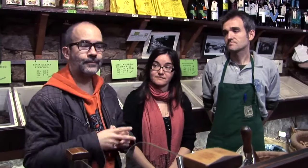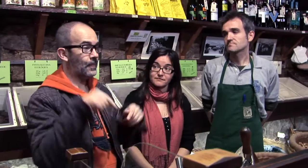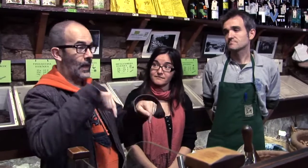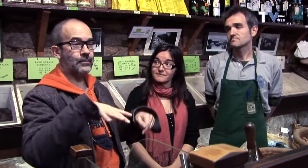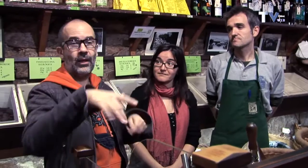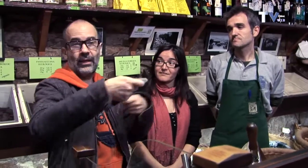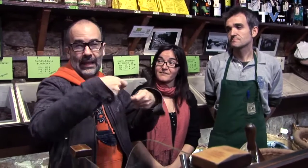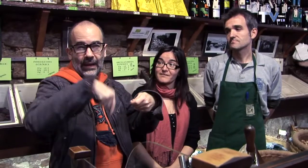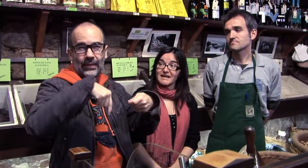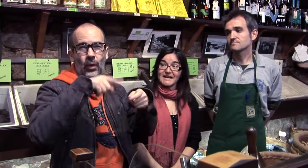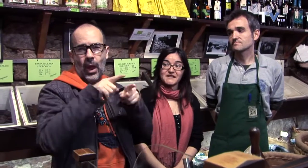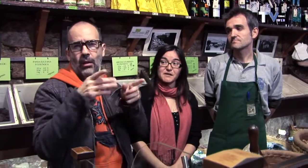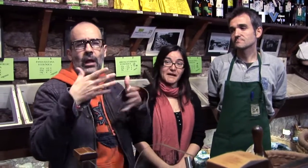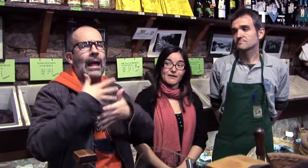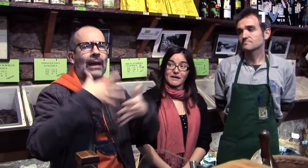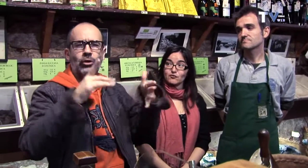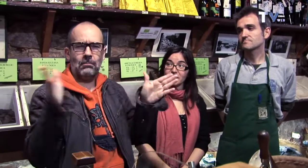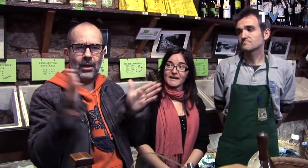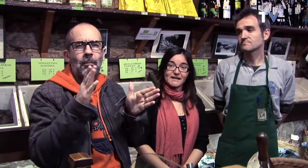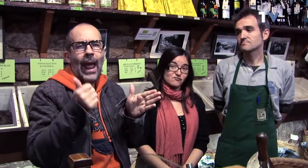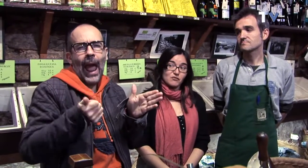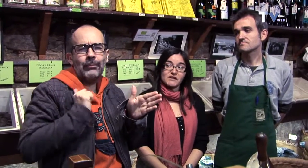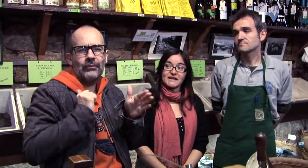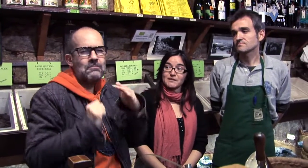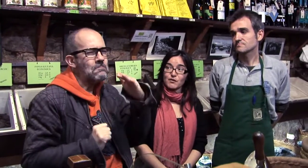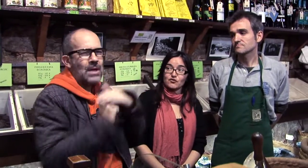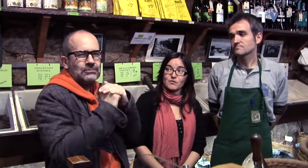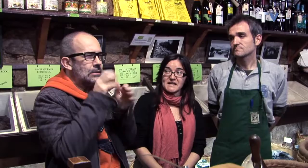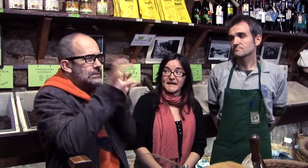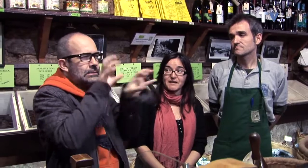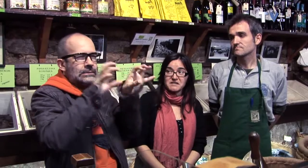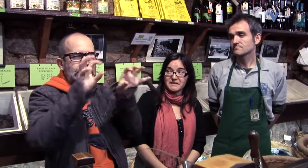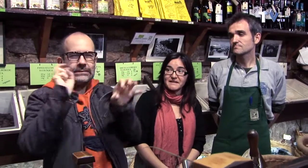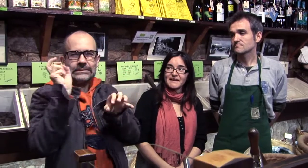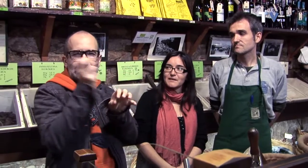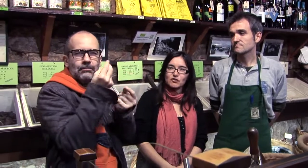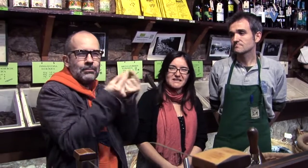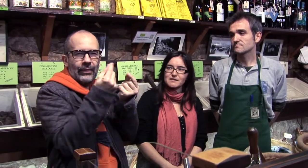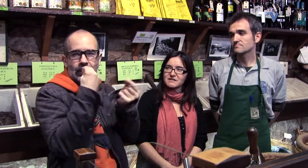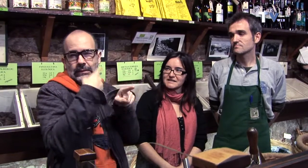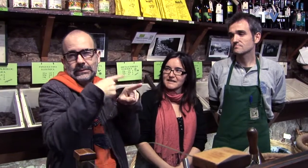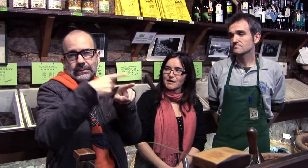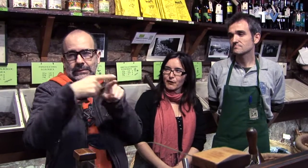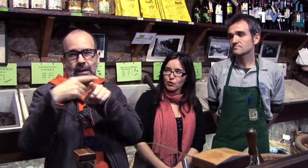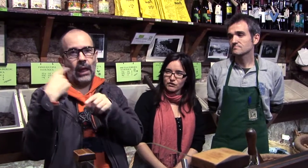Es una tienda pequeña pero han aprovechado el espacio al máximo. Está llena de productos y detalles que llaman mucho la atención.